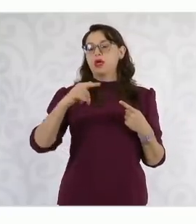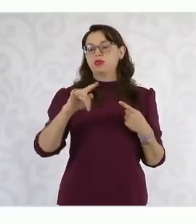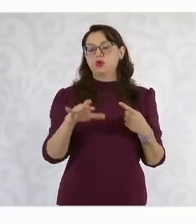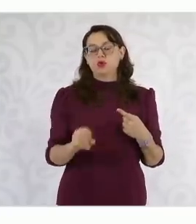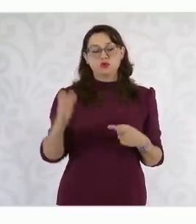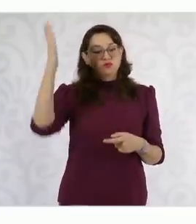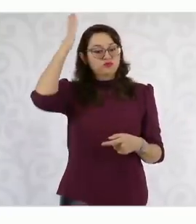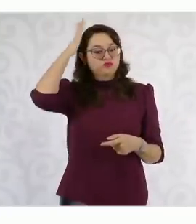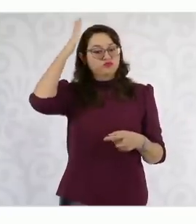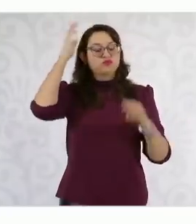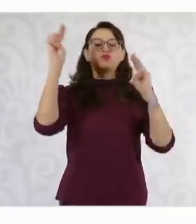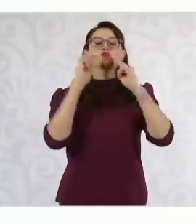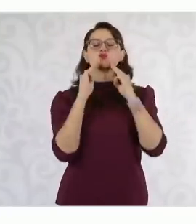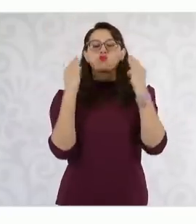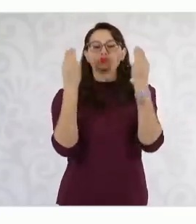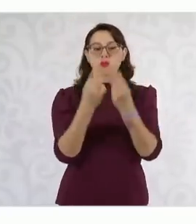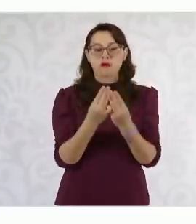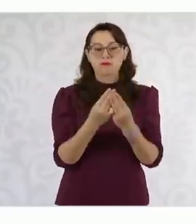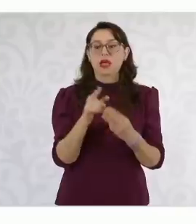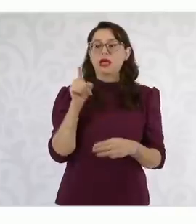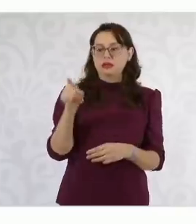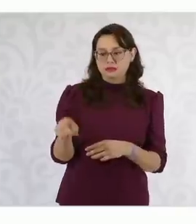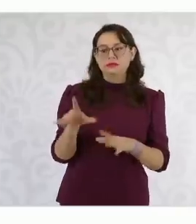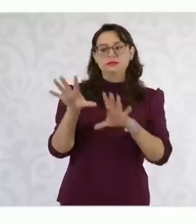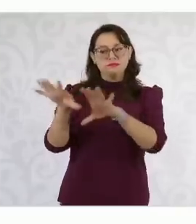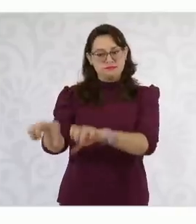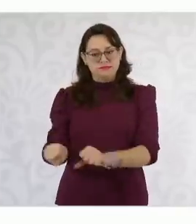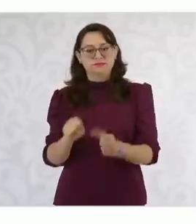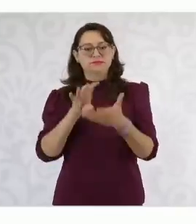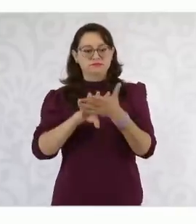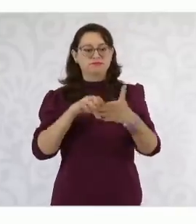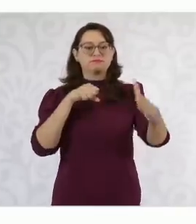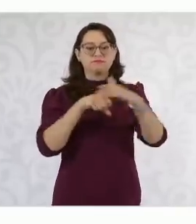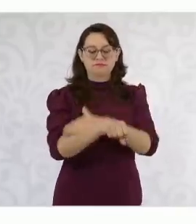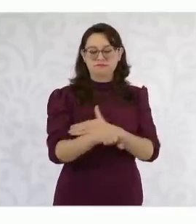generador de violencia el cual cuenta con una orden de aprensión por delitos contra la salud